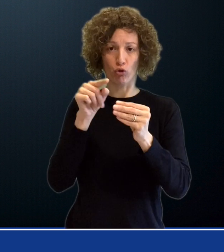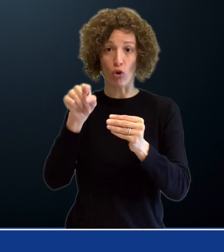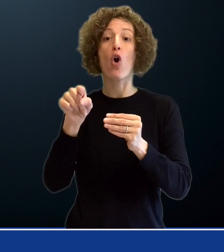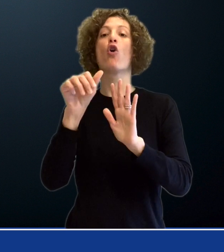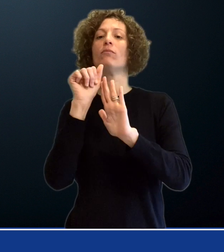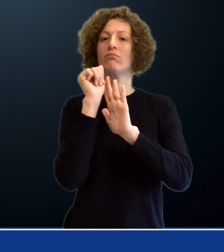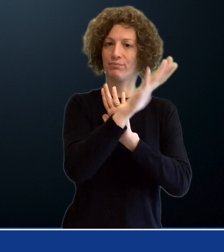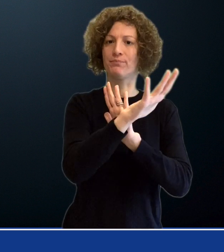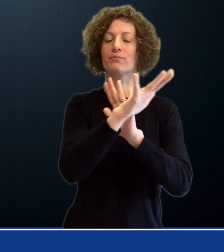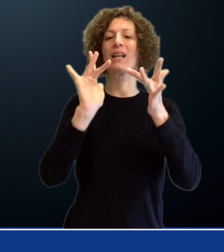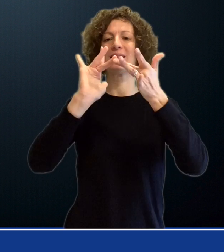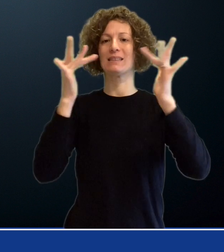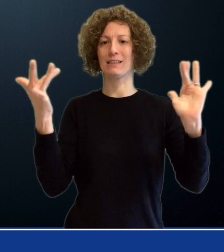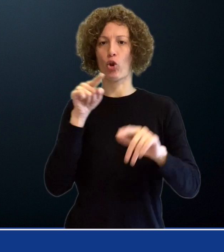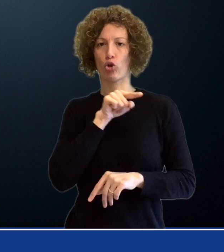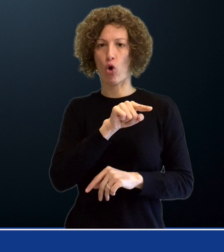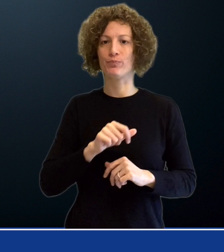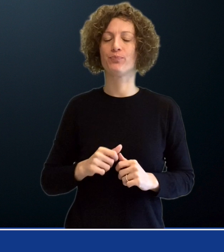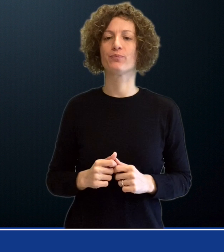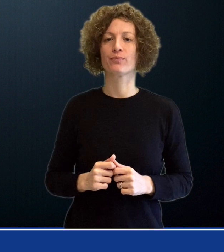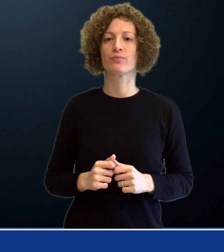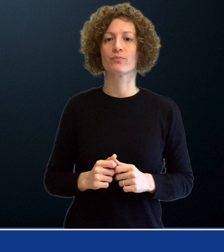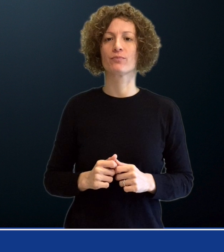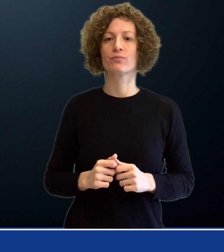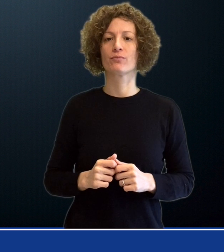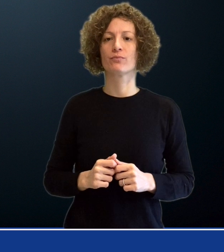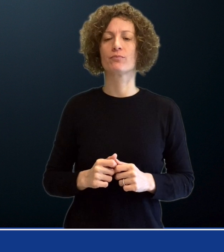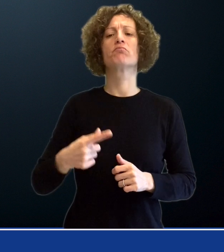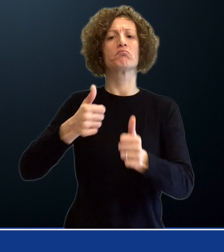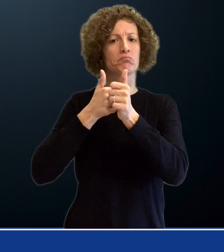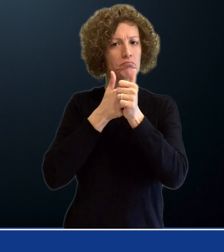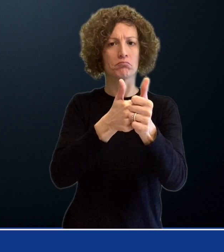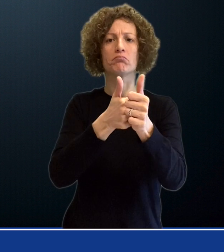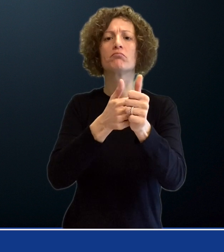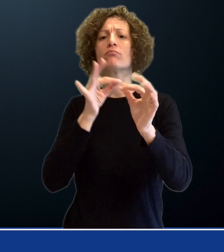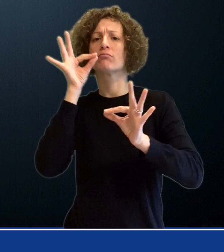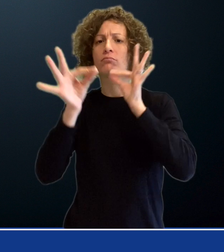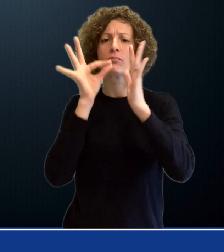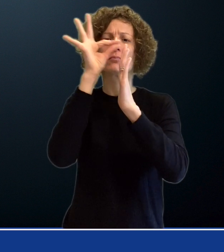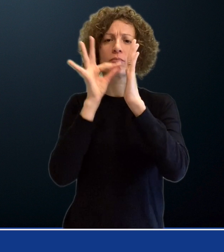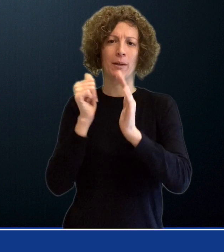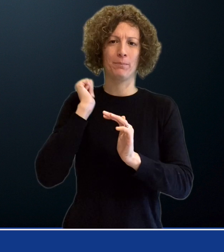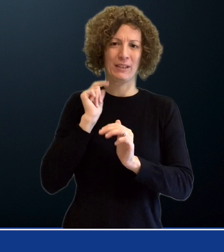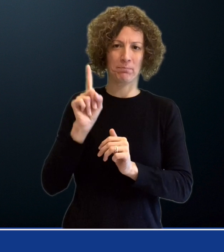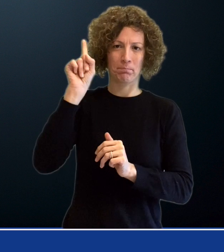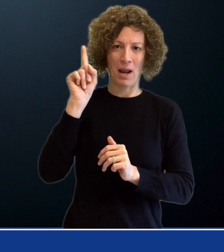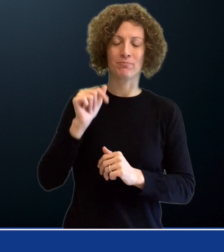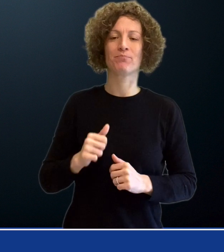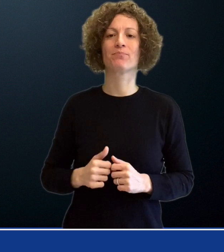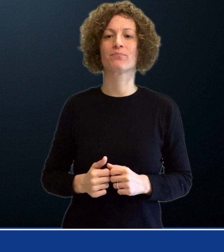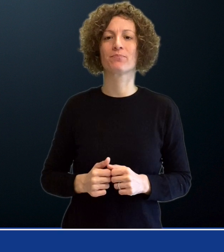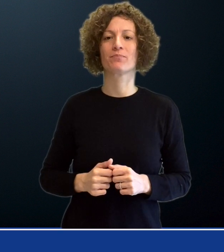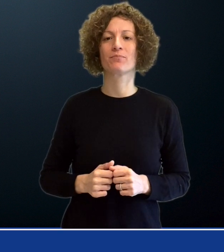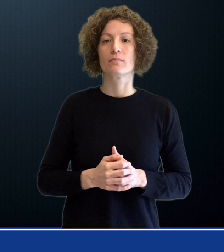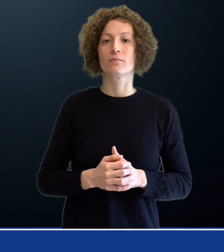disponibili sul sito http://www.ens.it/convegnlo-lis-2023/#call_for_papers seguendo i criteri sopra descritti. E inviare gli abstract alla mail: convegnolis2023@ens.it